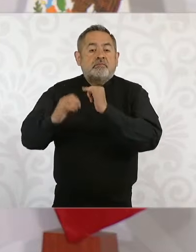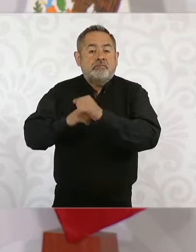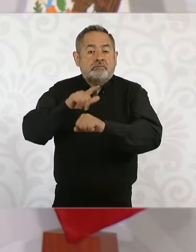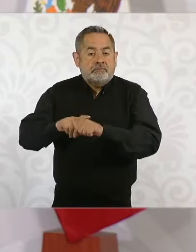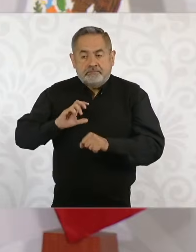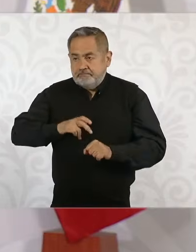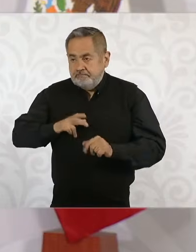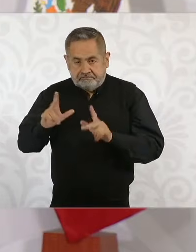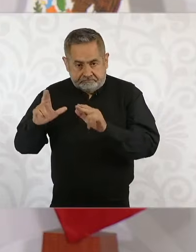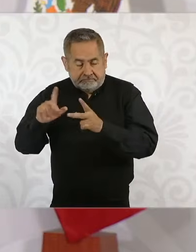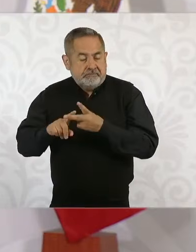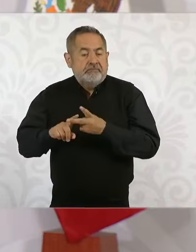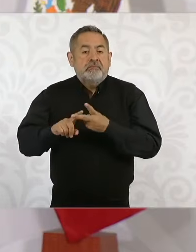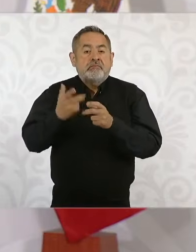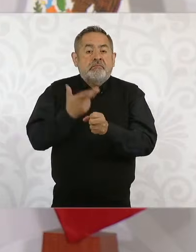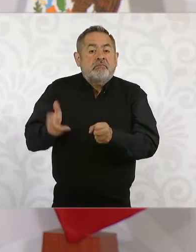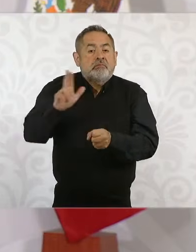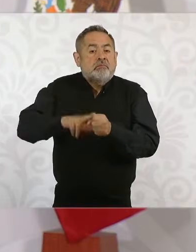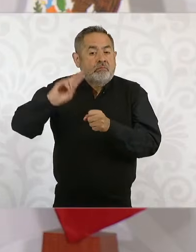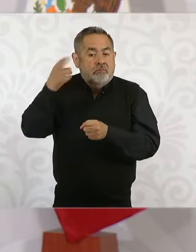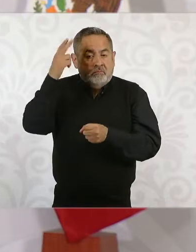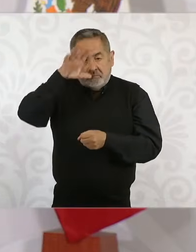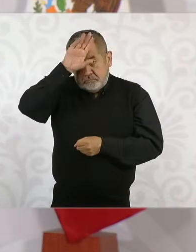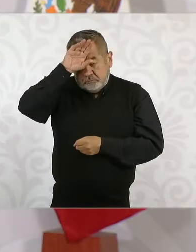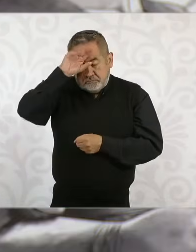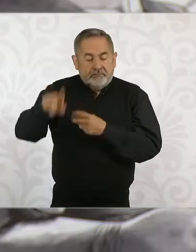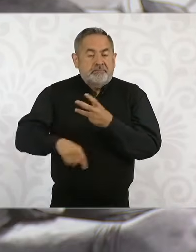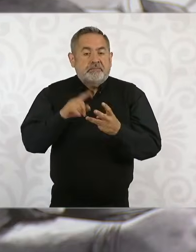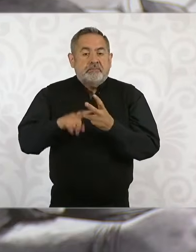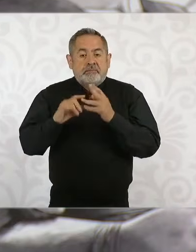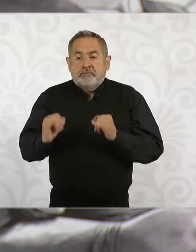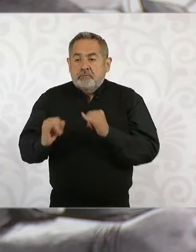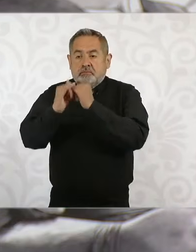Hospital Universitario de Monterrey, el Instituto Nacional de Pediatría, el Hospital Infantil